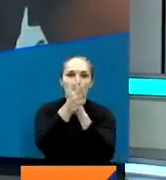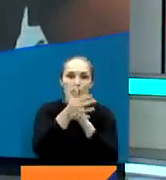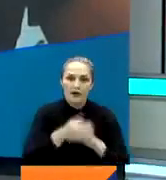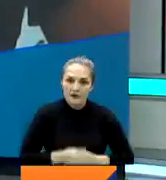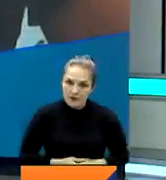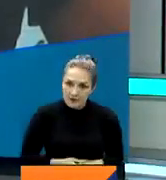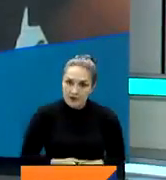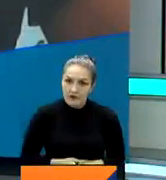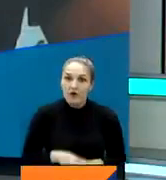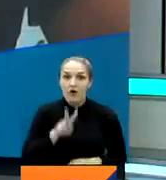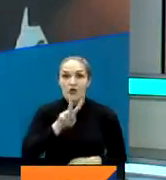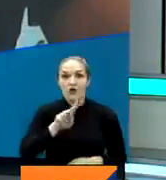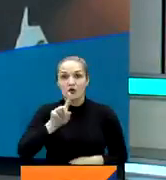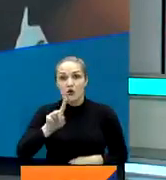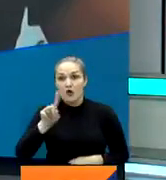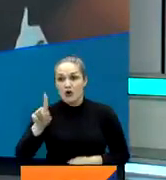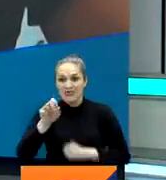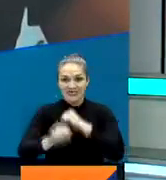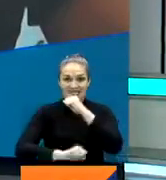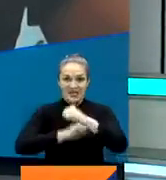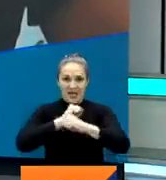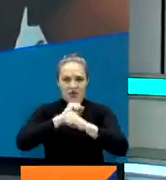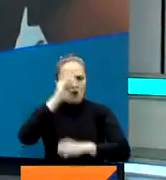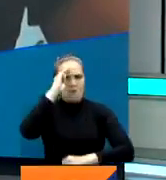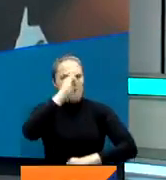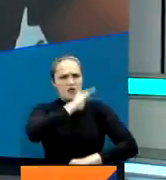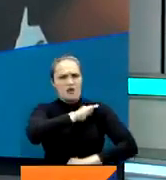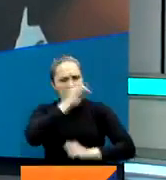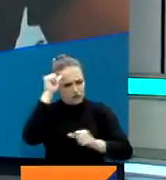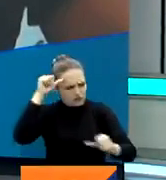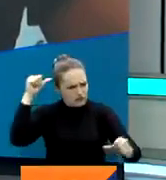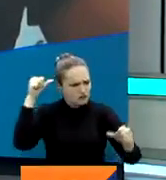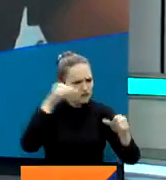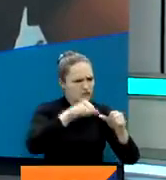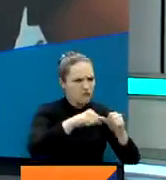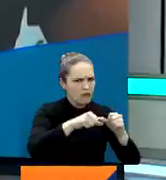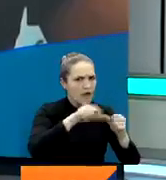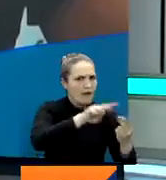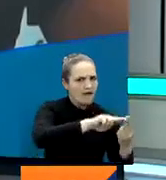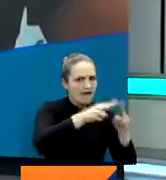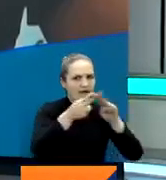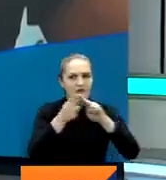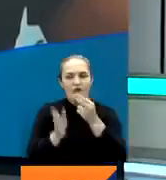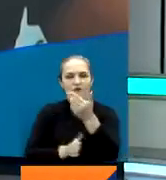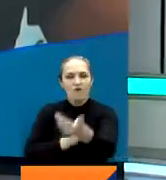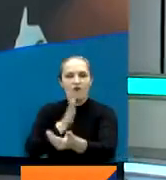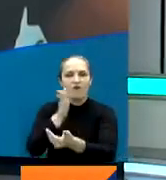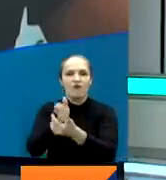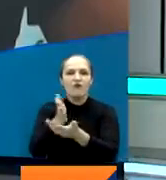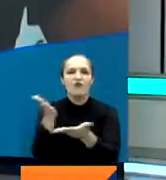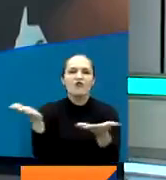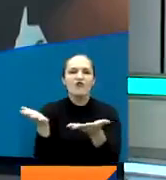PARA CERRAR ESTE BLOQUE, EN MEDIO DE LA CONMEMORACIóN